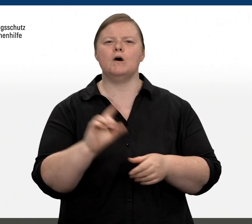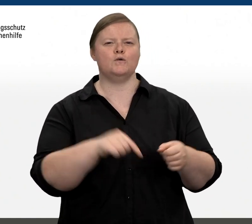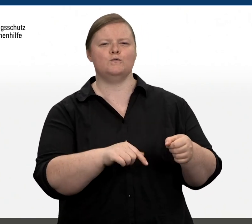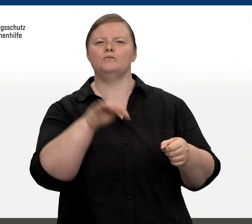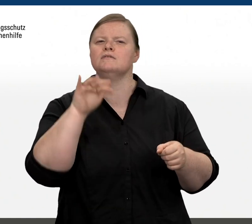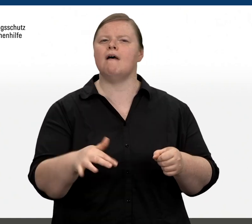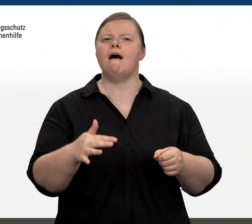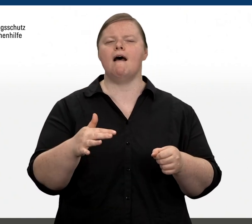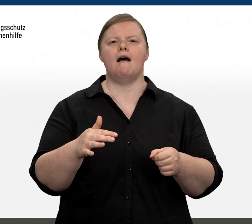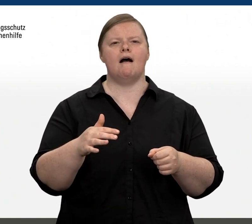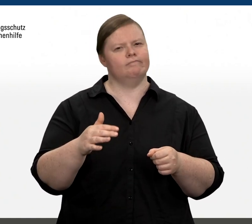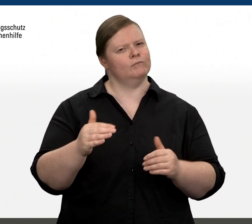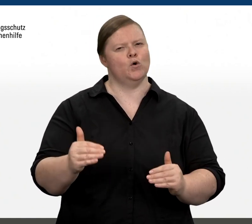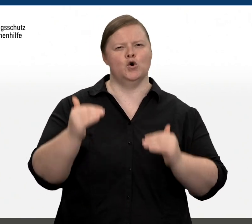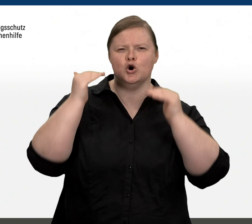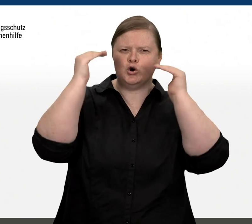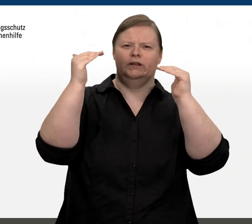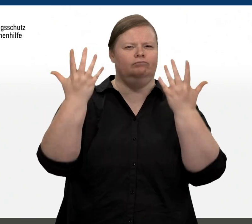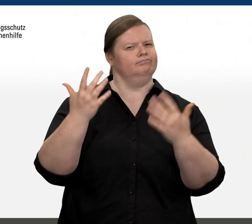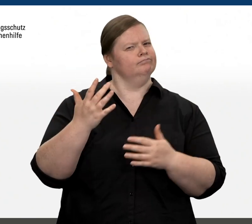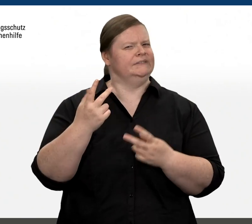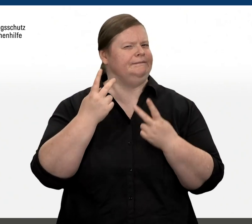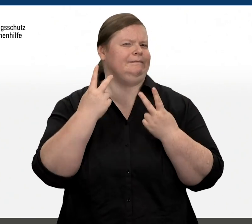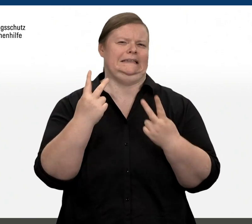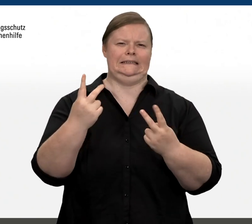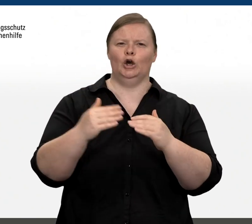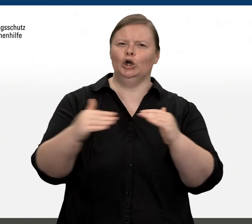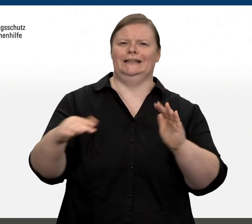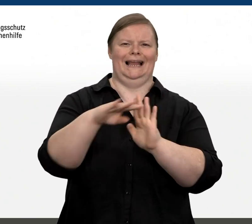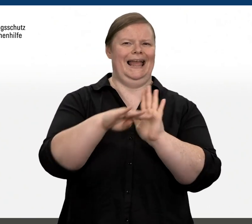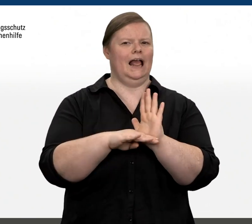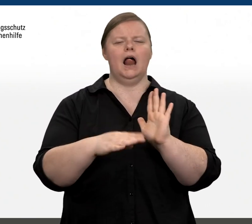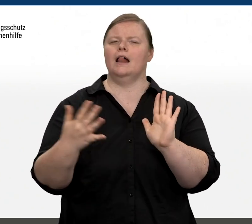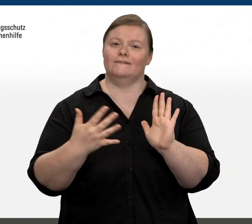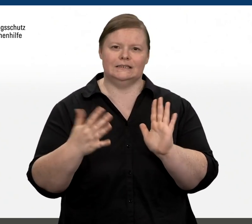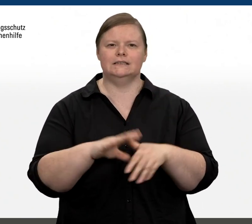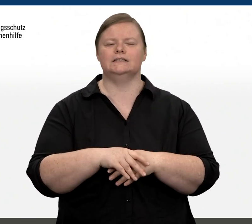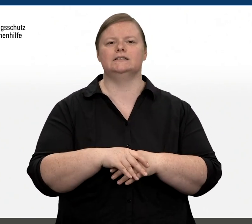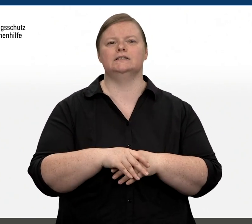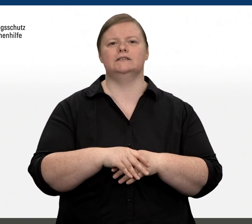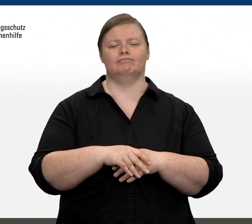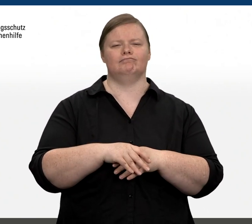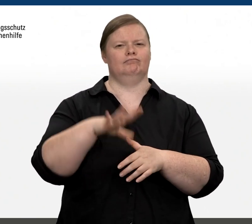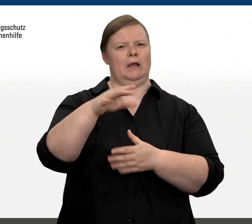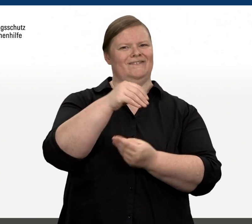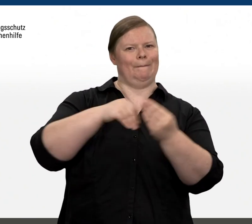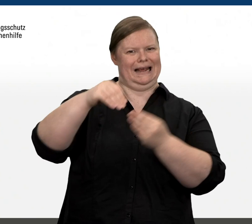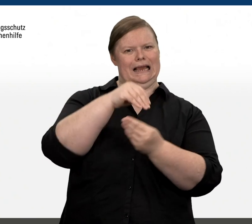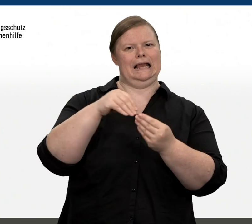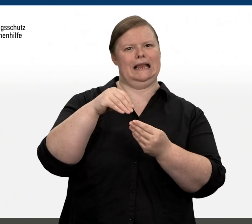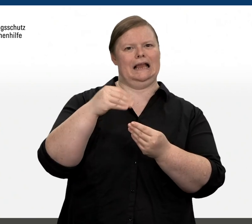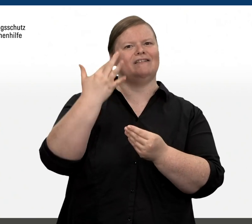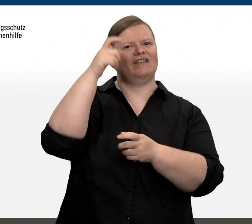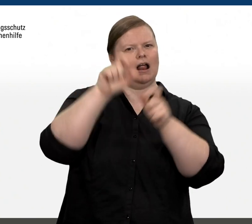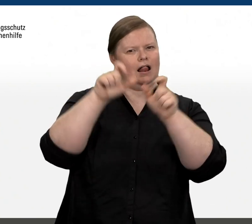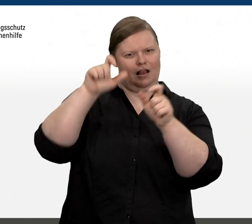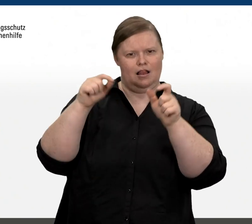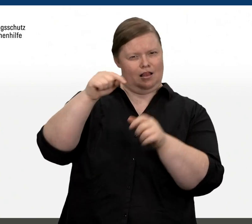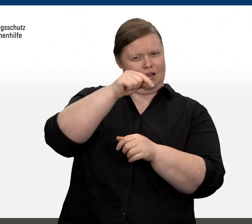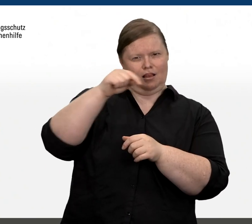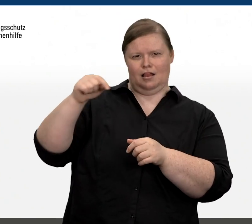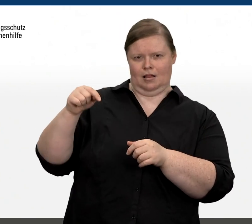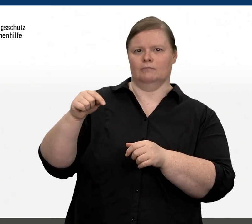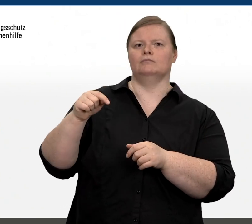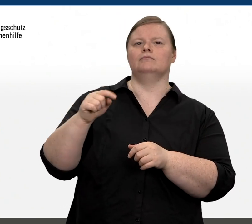Oberste Grundregel: Nehmen Sie für jedes Familienmitglied